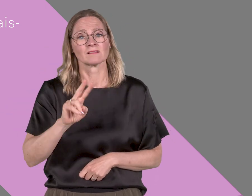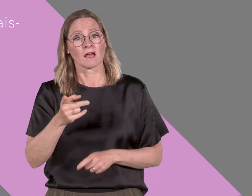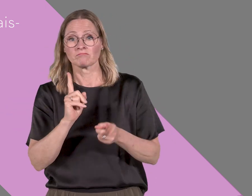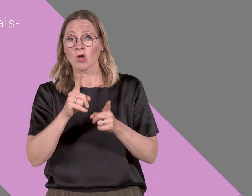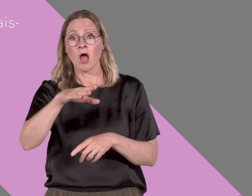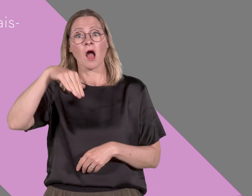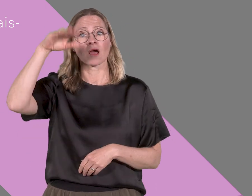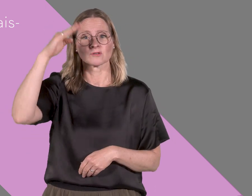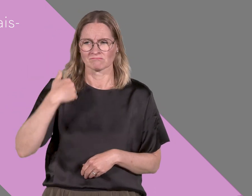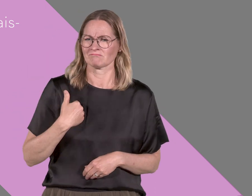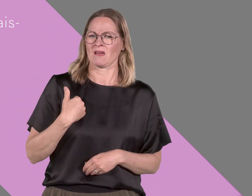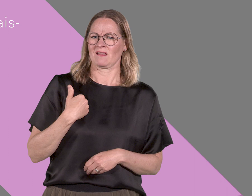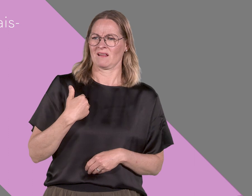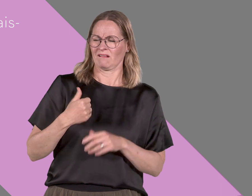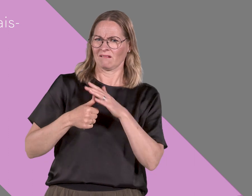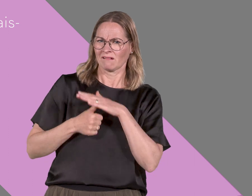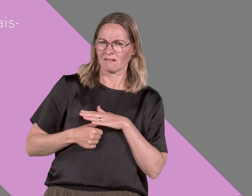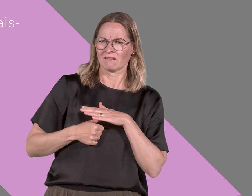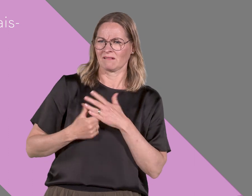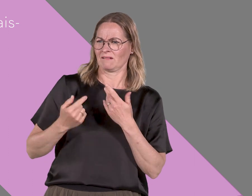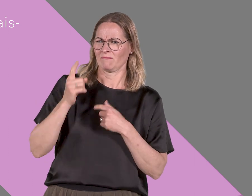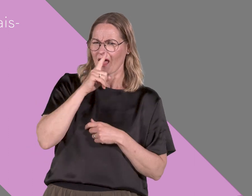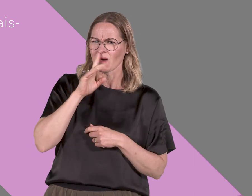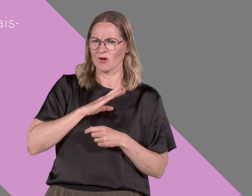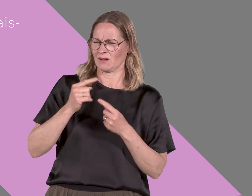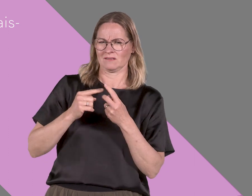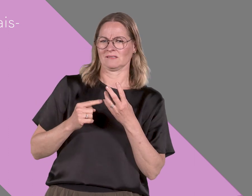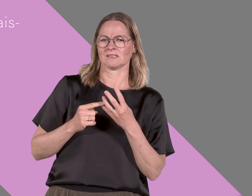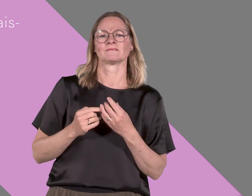tai ehkä olet kokenut vääryyksiä tai syrjintää aikuisena.